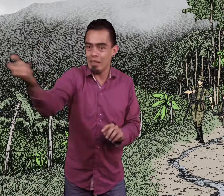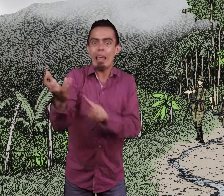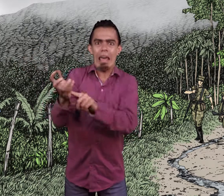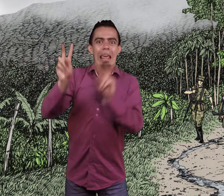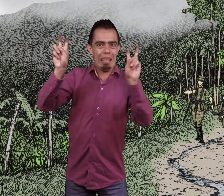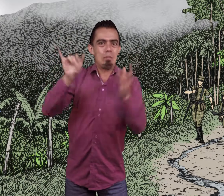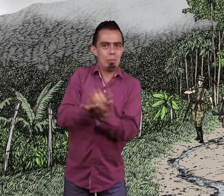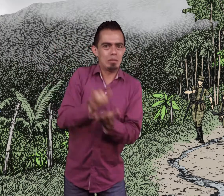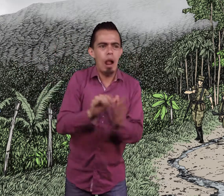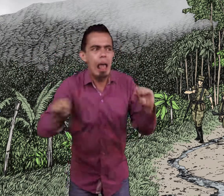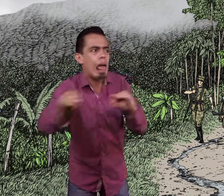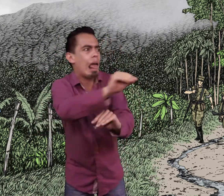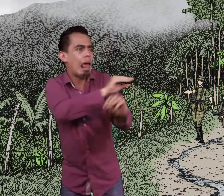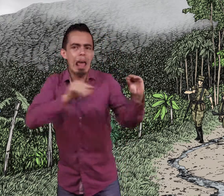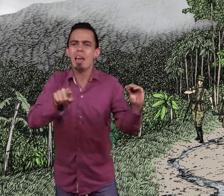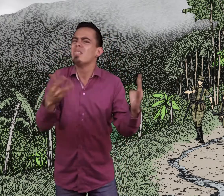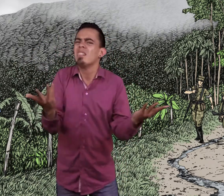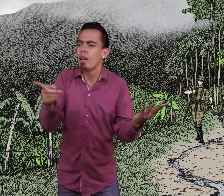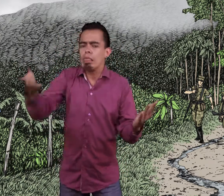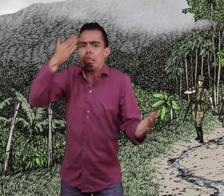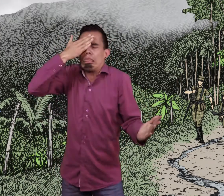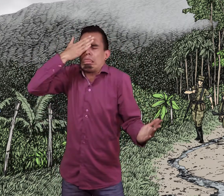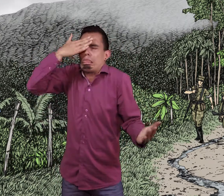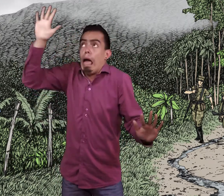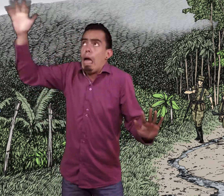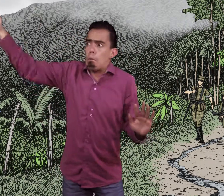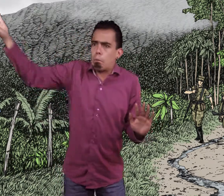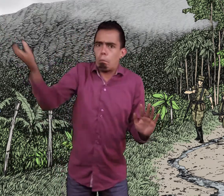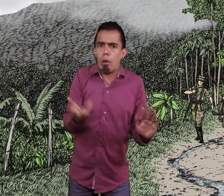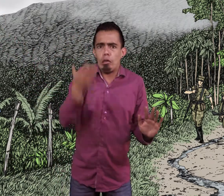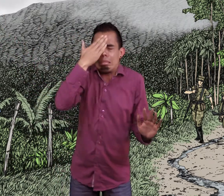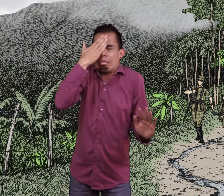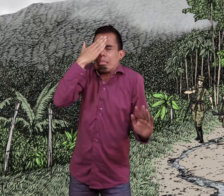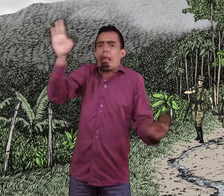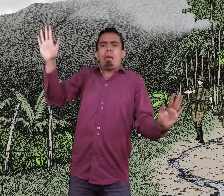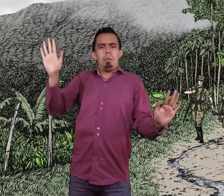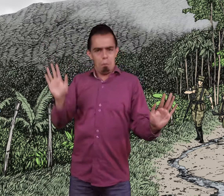y porque en esta oportunidad habían venido en la tarde.